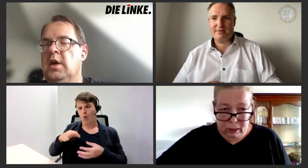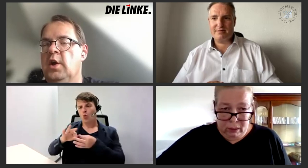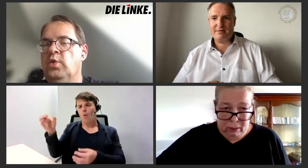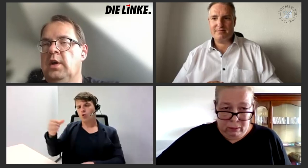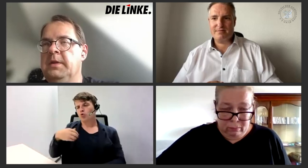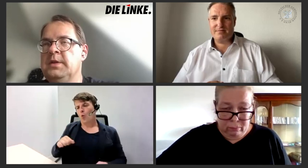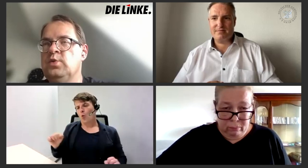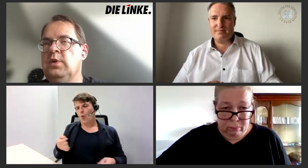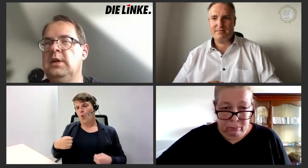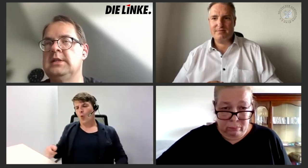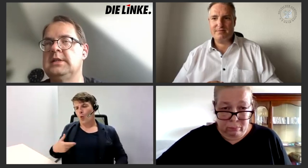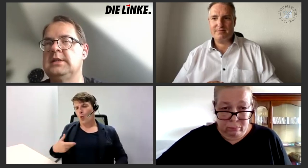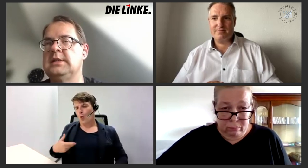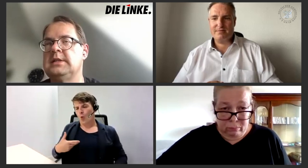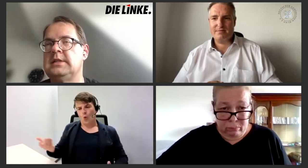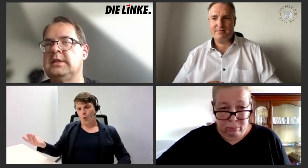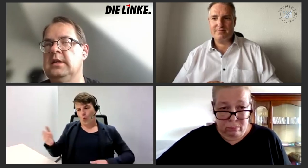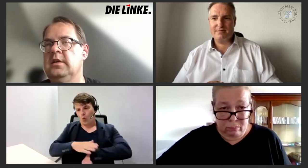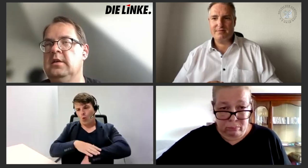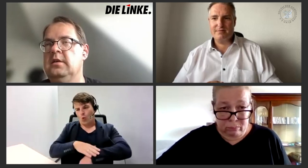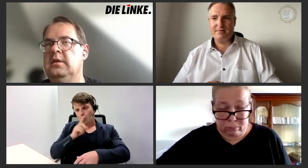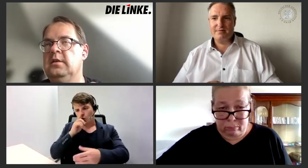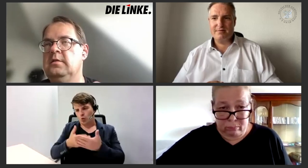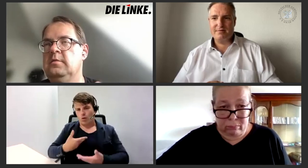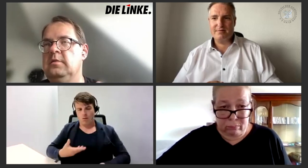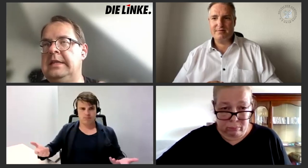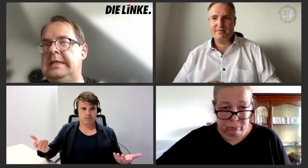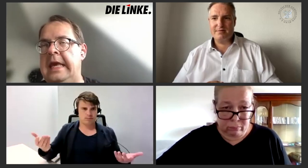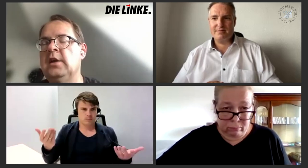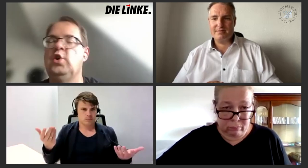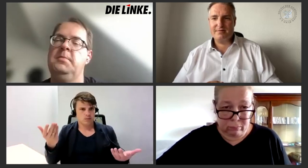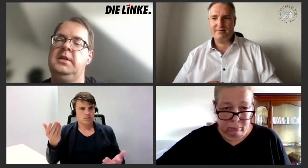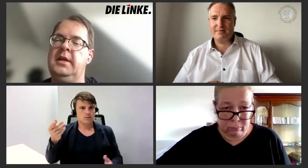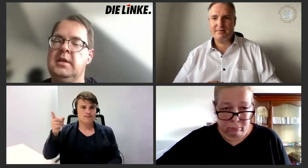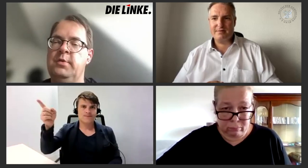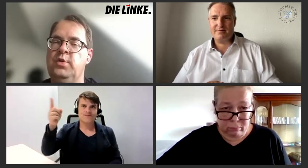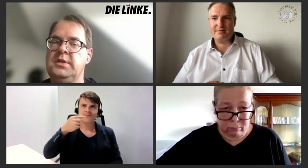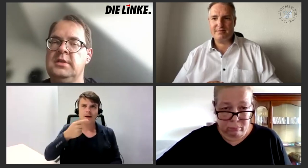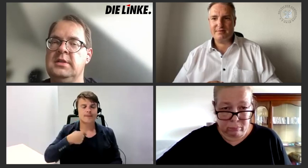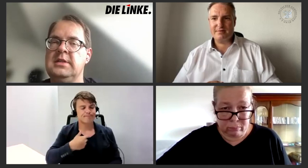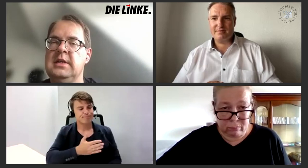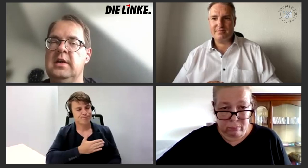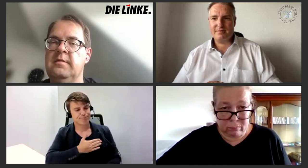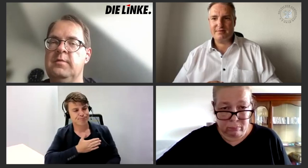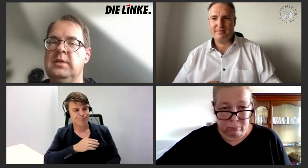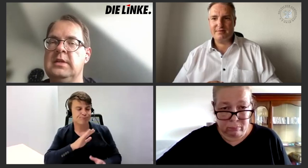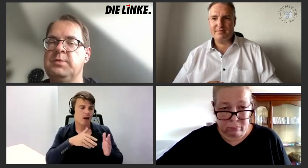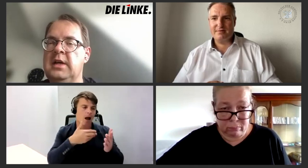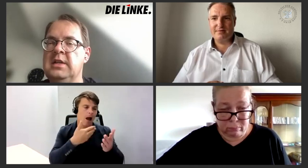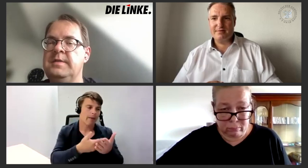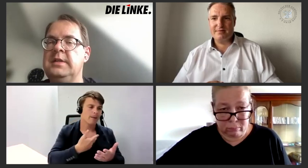Gebärdensprachedolmetscher und haben dann so als Entgegenkommen angeboten, dass sie sagen